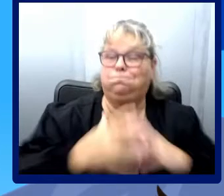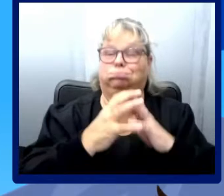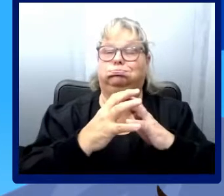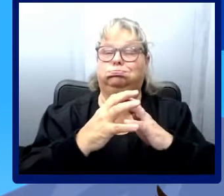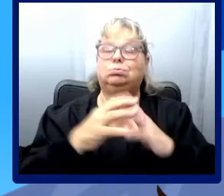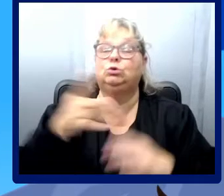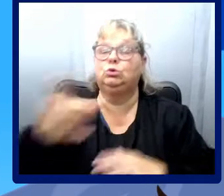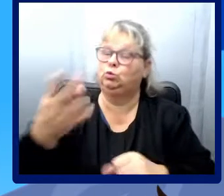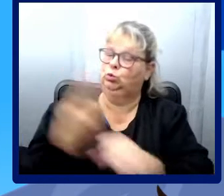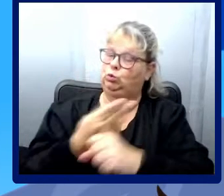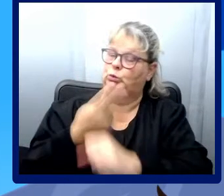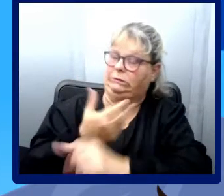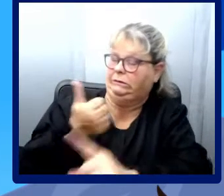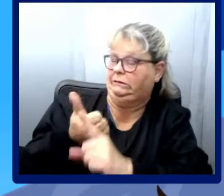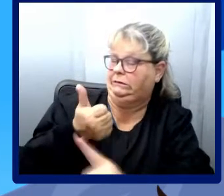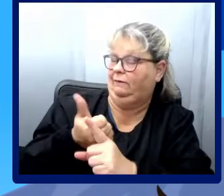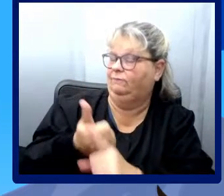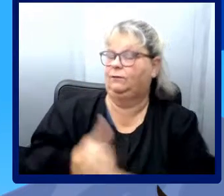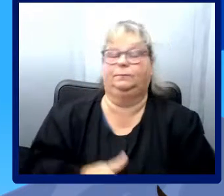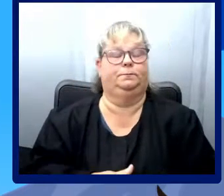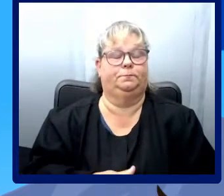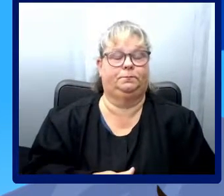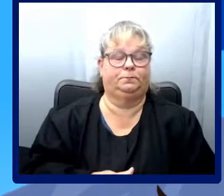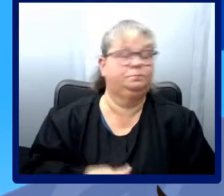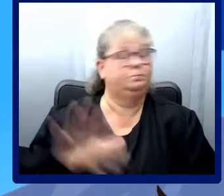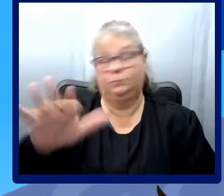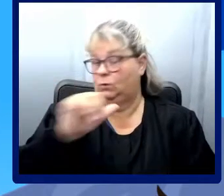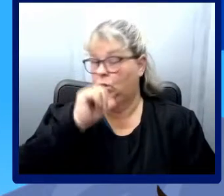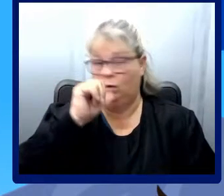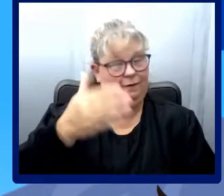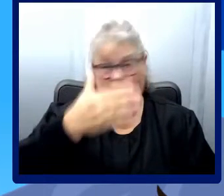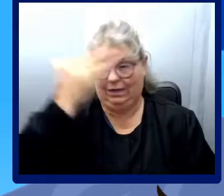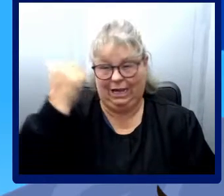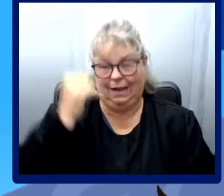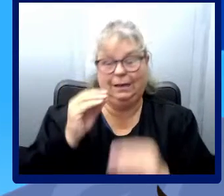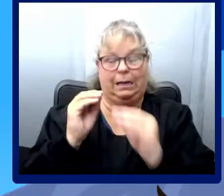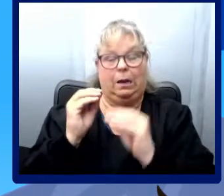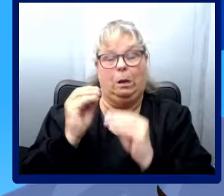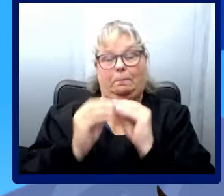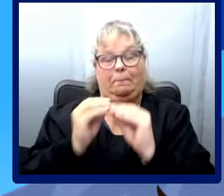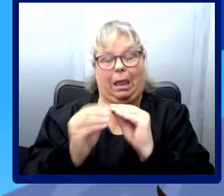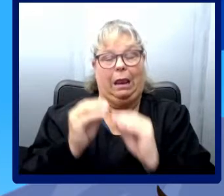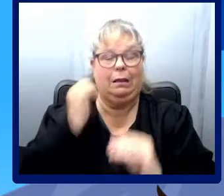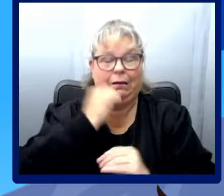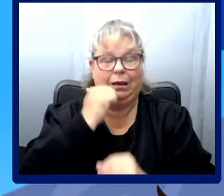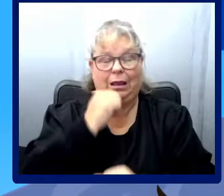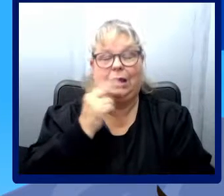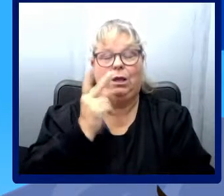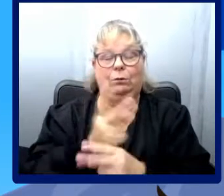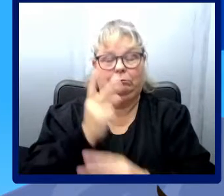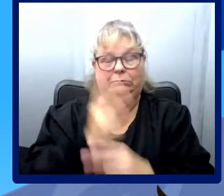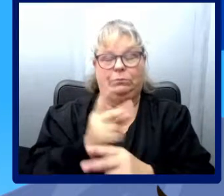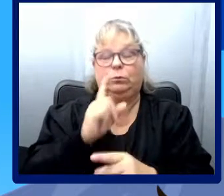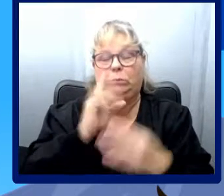usar esta solución en ello. Y no olviden que el mantenimiento también es importante. Para mantener a raya la deuda tecnológica,